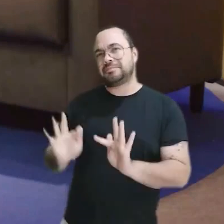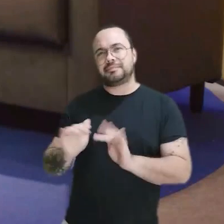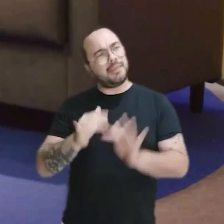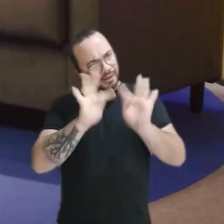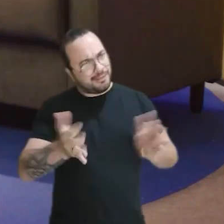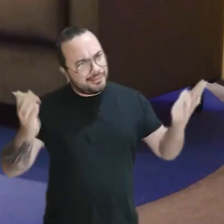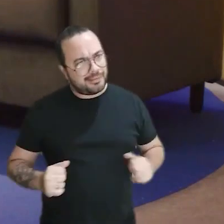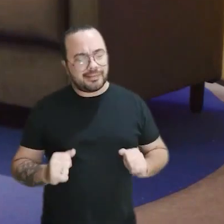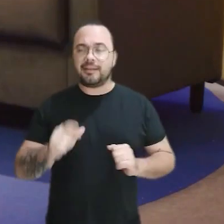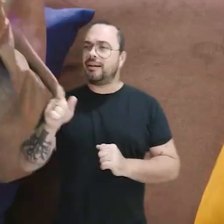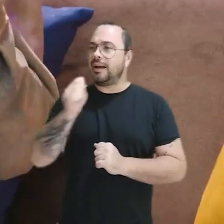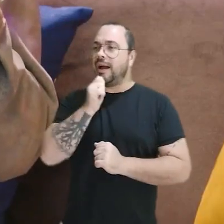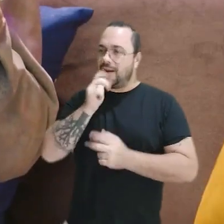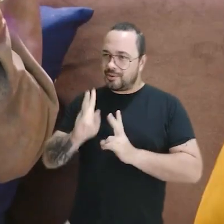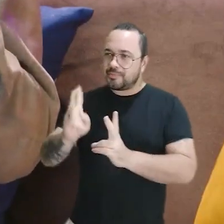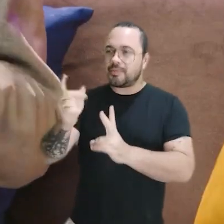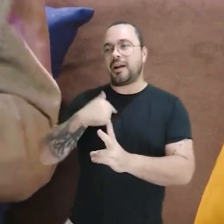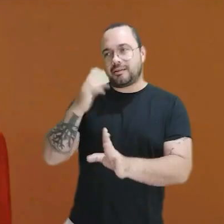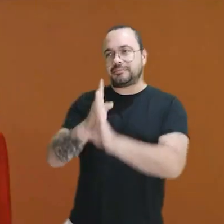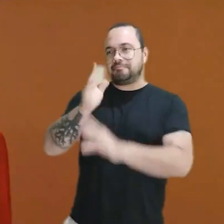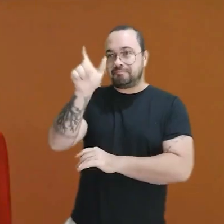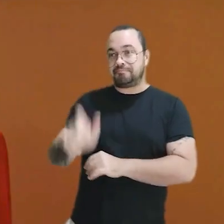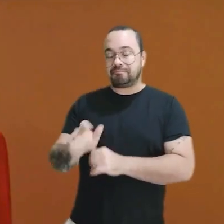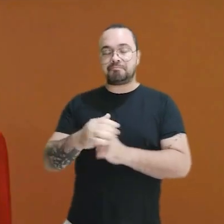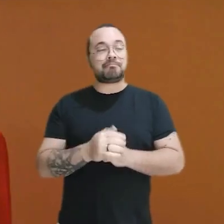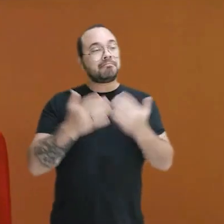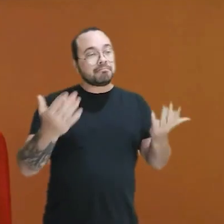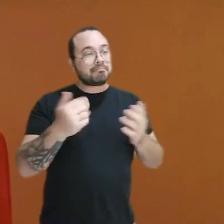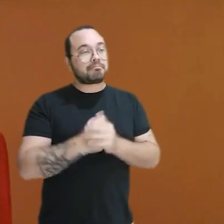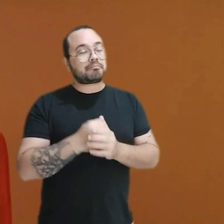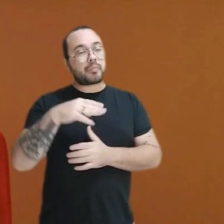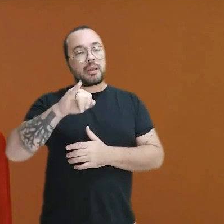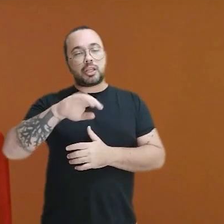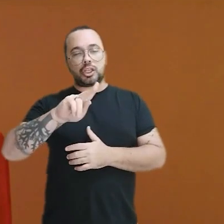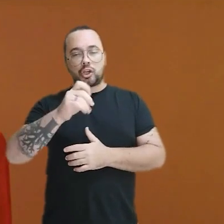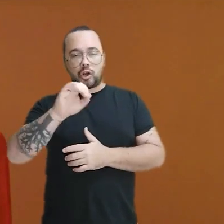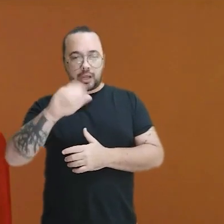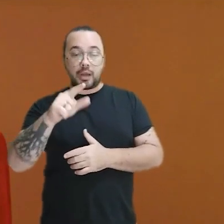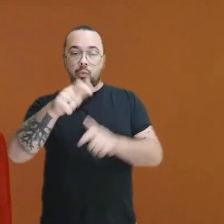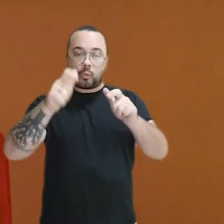Enquanto ela não for cancelada, eu que descobri a Danubia. Patrick, o Minhoca tá fazendo quatro anos, precisamos falar